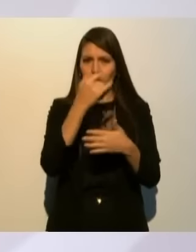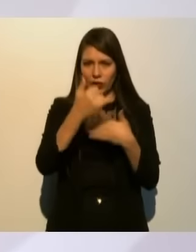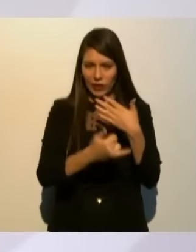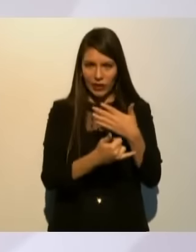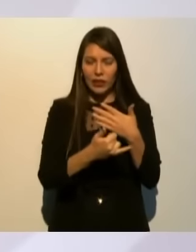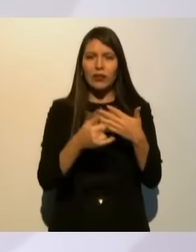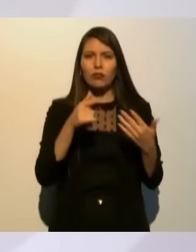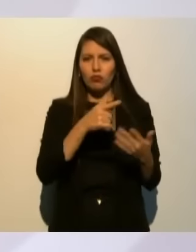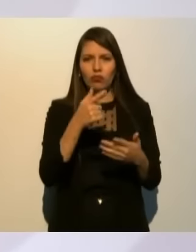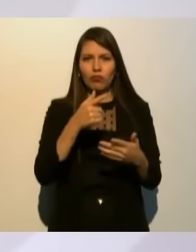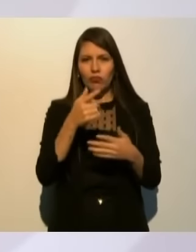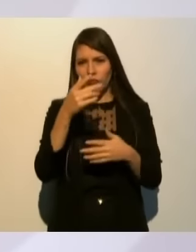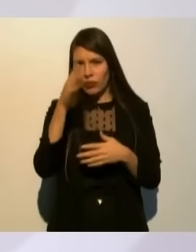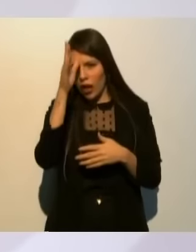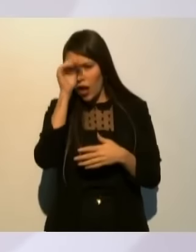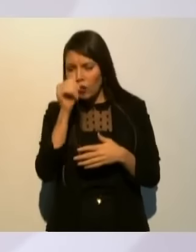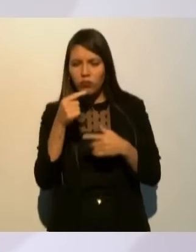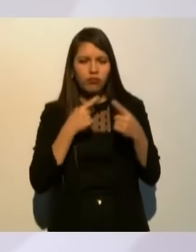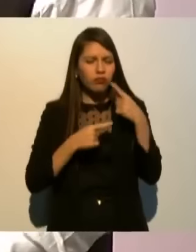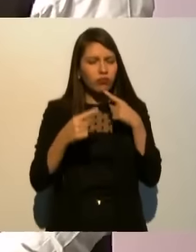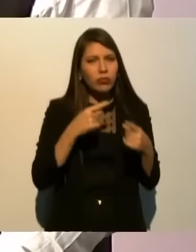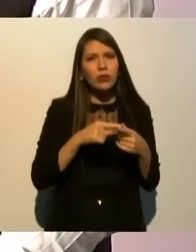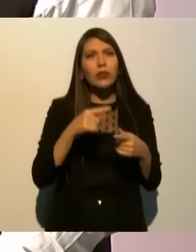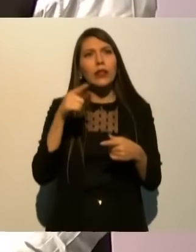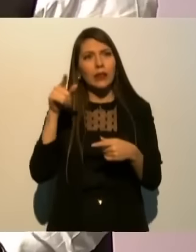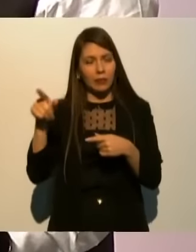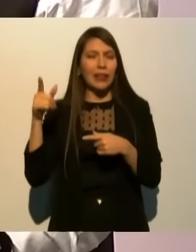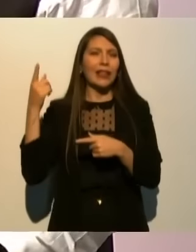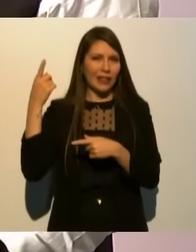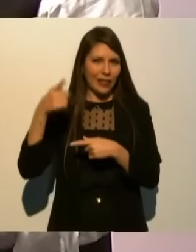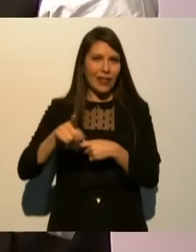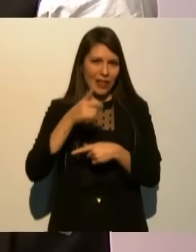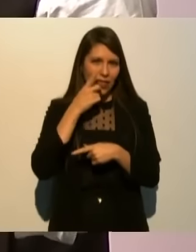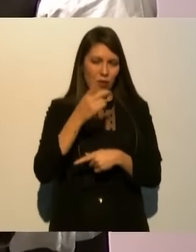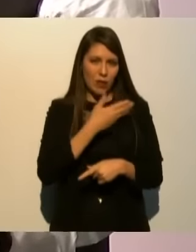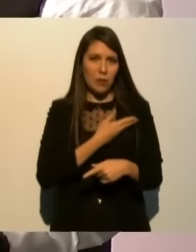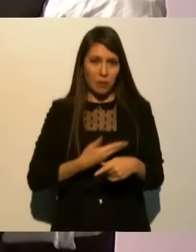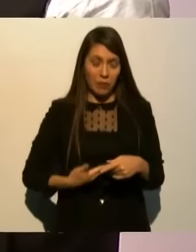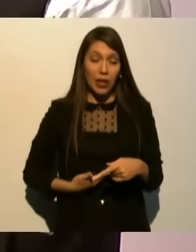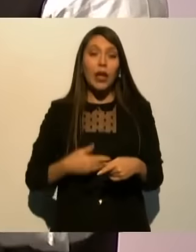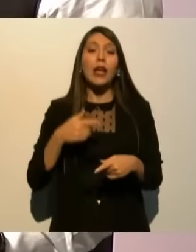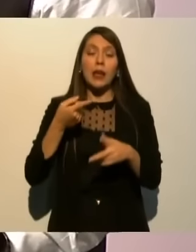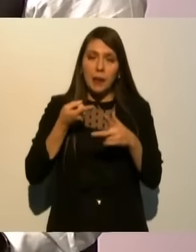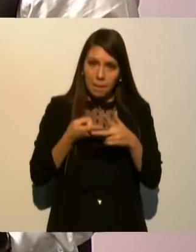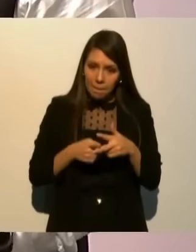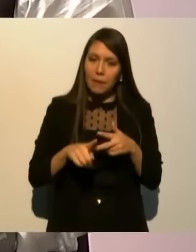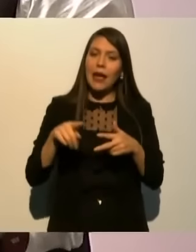señalado nuestra presidenta vamos a iniciar obras este mismo año y Esto va a beneficiar a